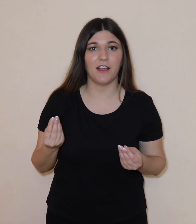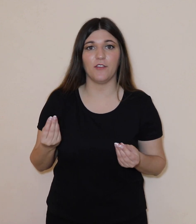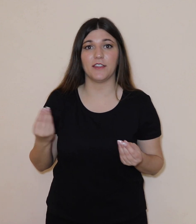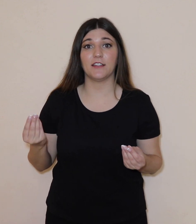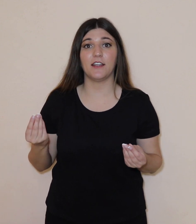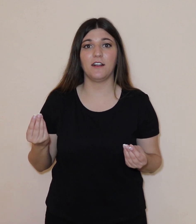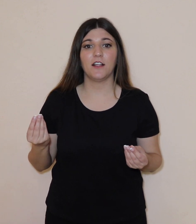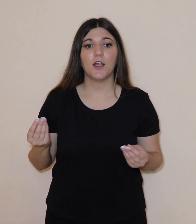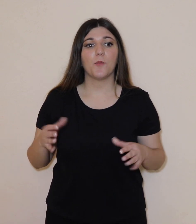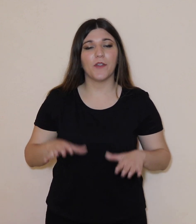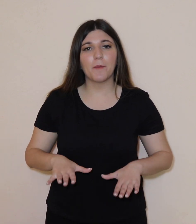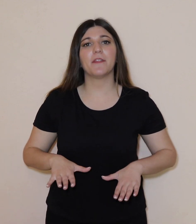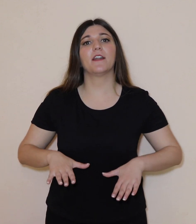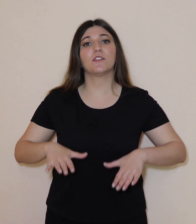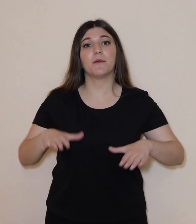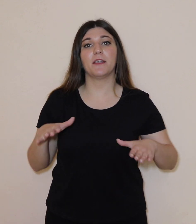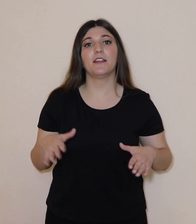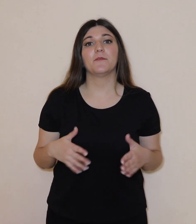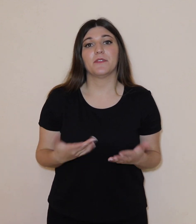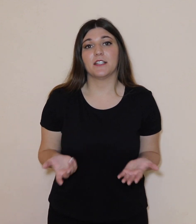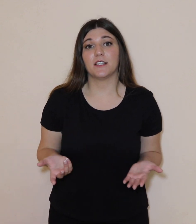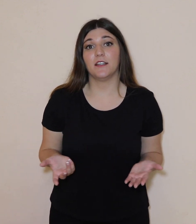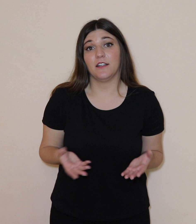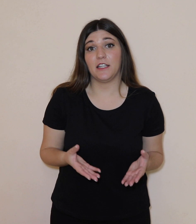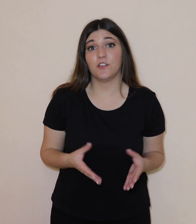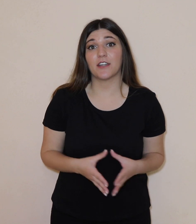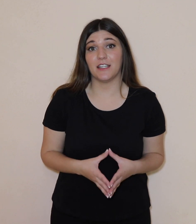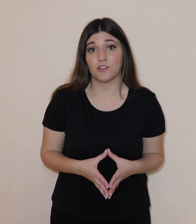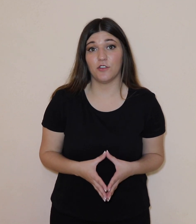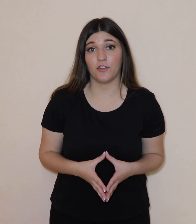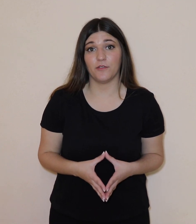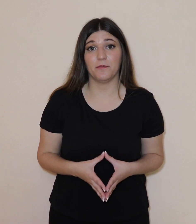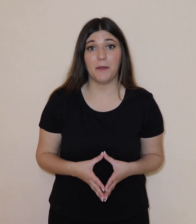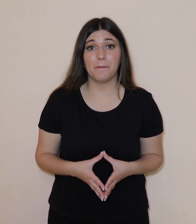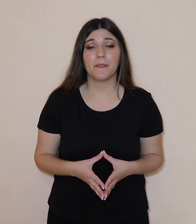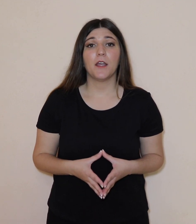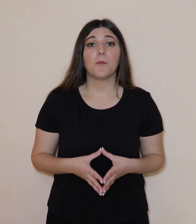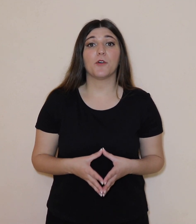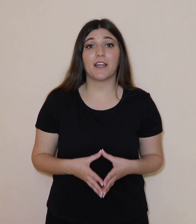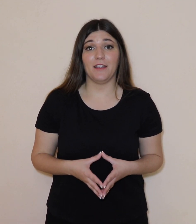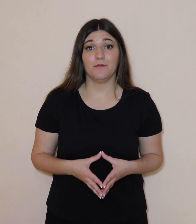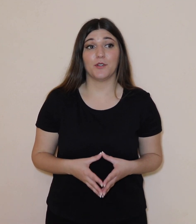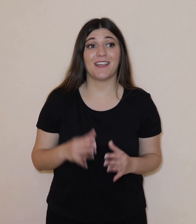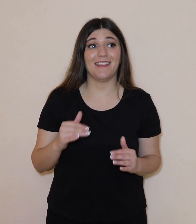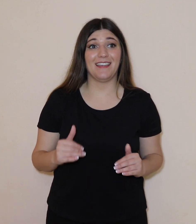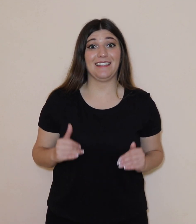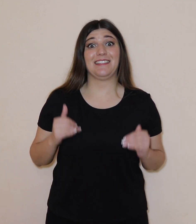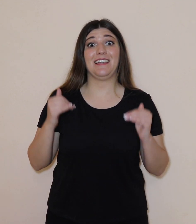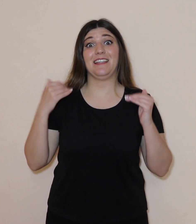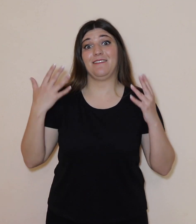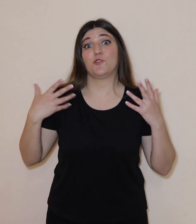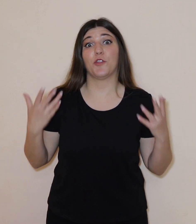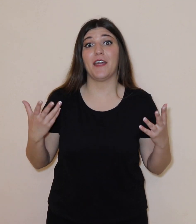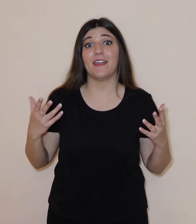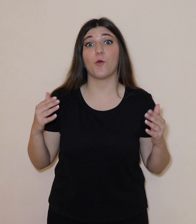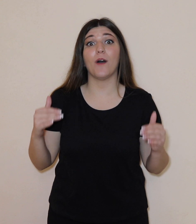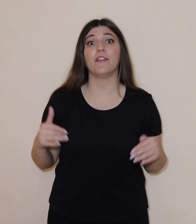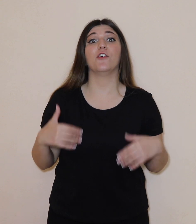etcétera pueda aprenderlo también este niño que es sordo ¿bien? ¿Por qué? Porque si sucede cuando